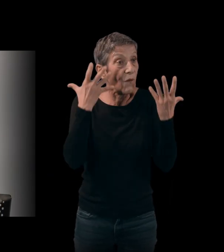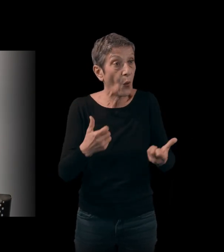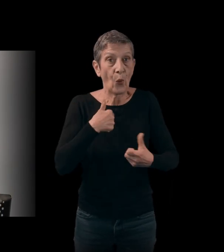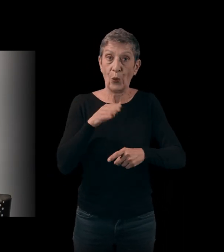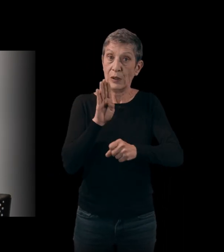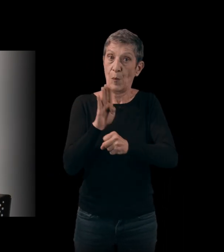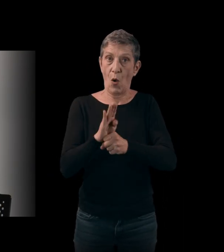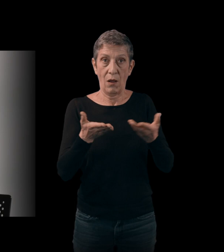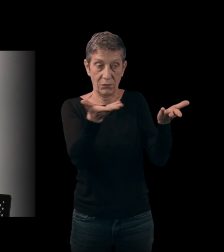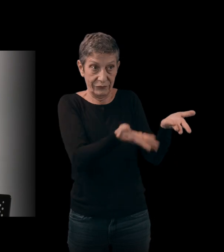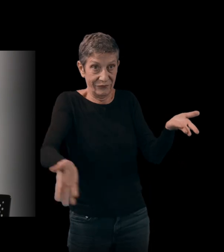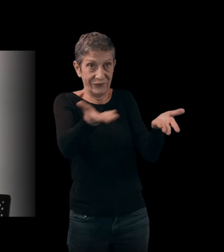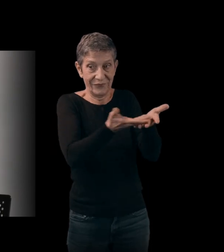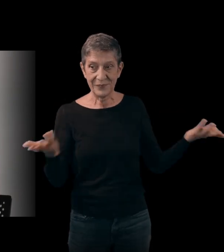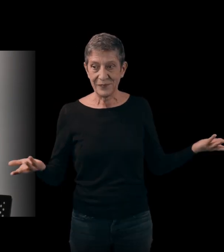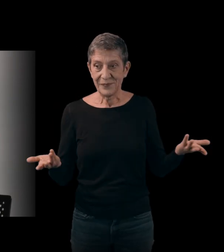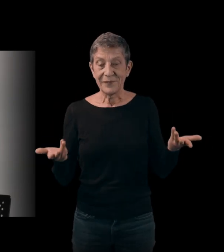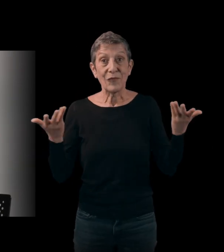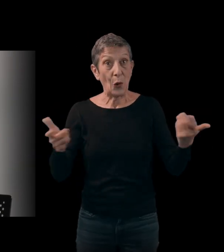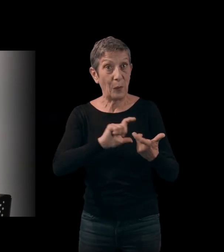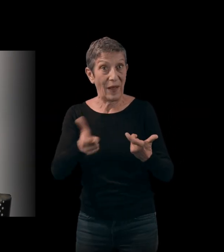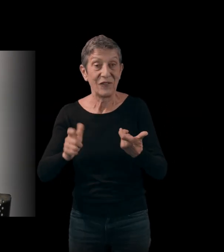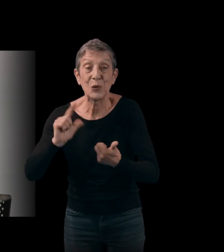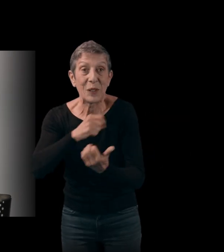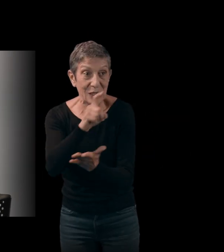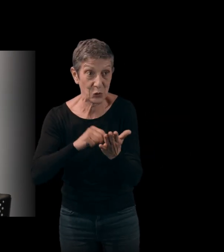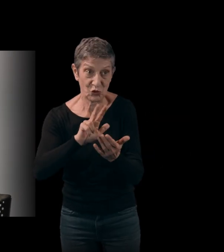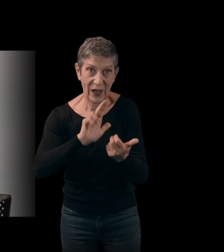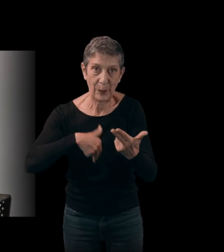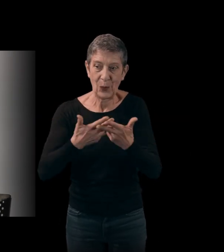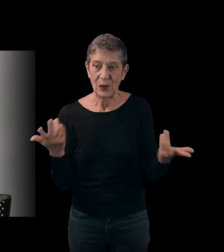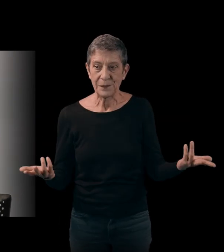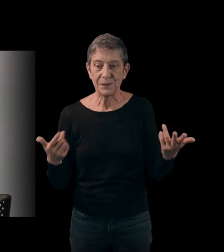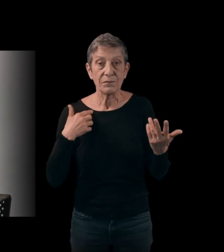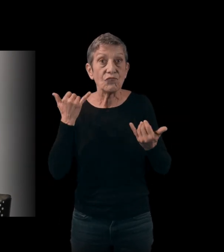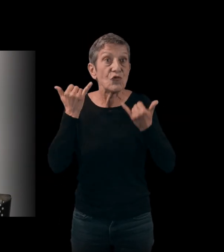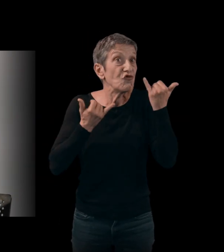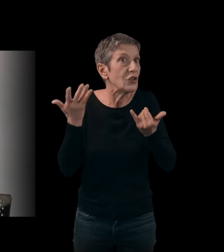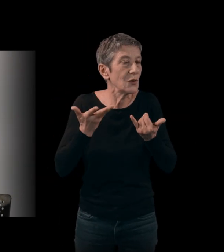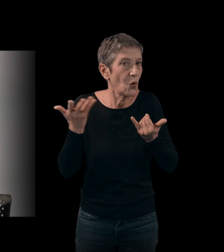Et du coup, je vais arriver à la deuxième question. J'imaginais que l'idée, c'était d'écrire un livre,